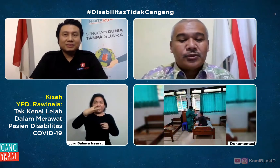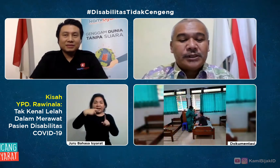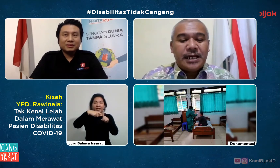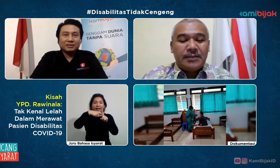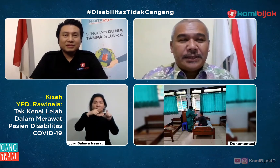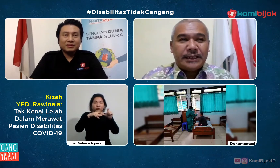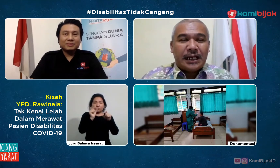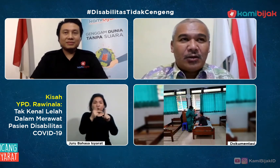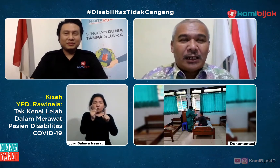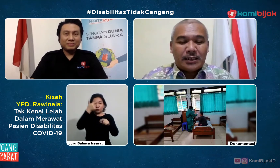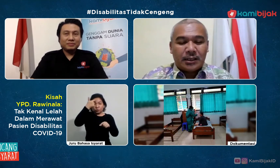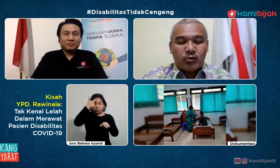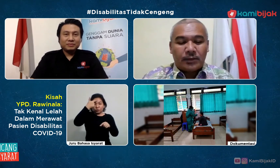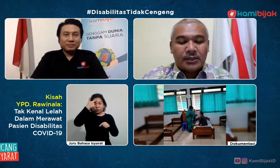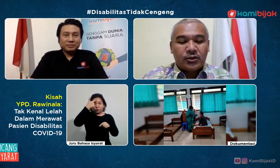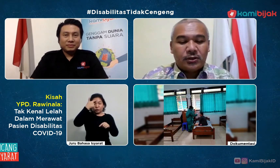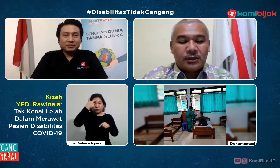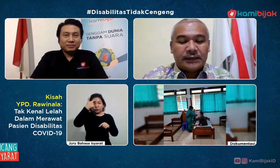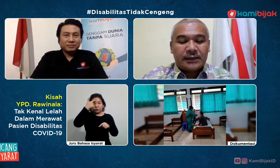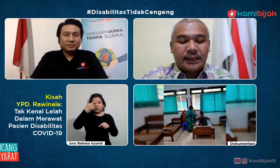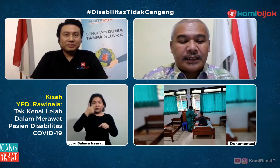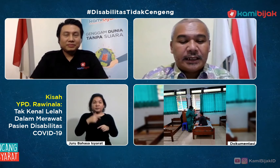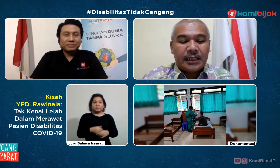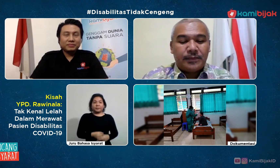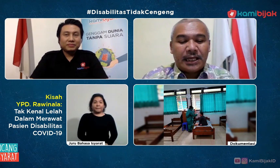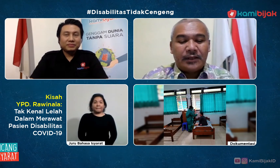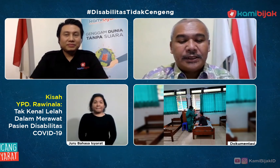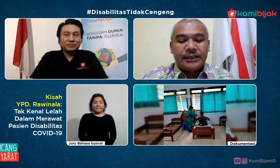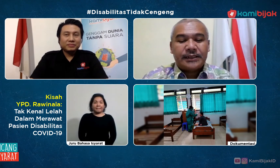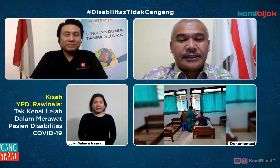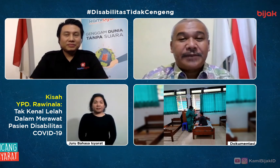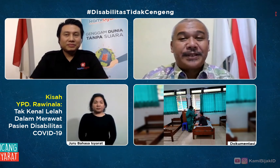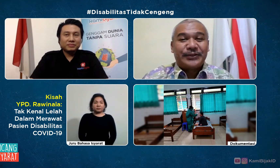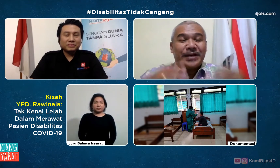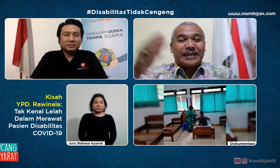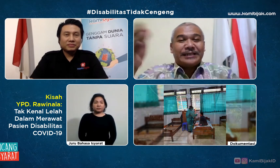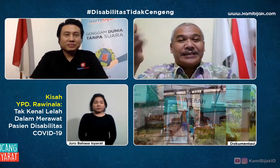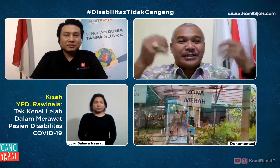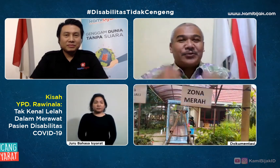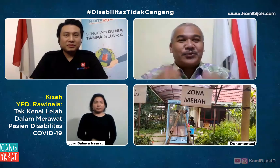kemudian mereka kalau akan keluar masuk kita dapatkan melalui ember itu Mbak kita kan